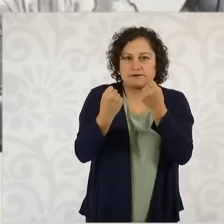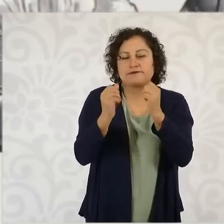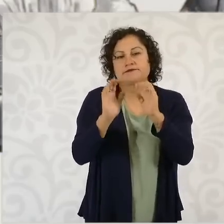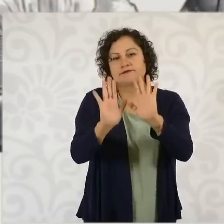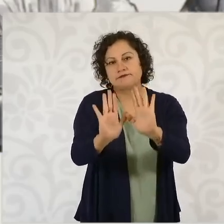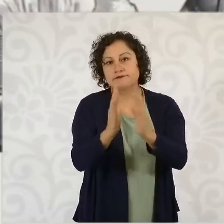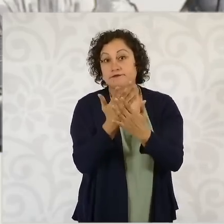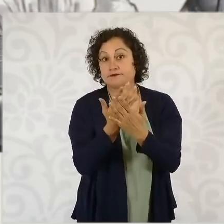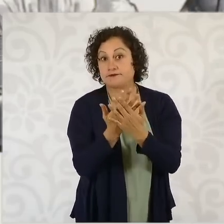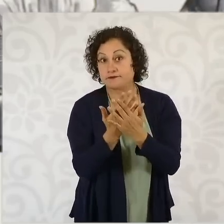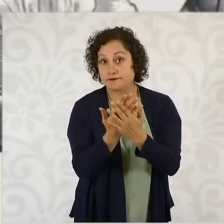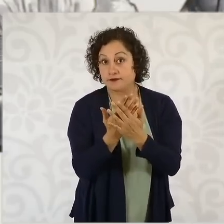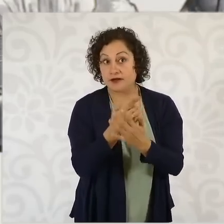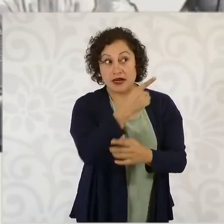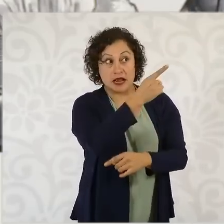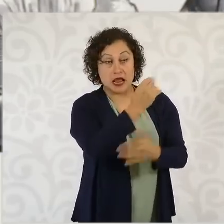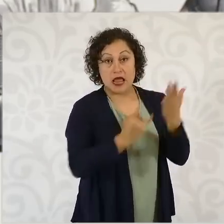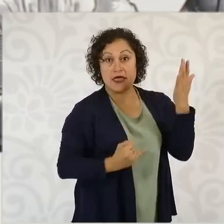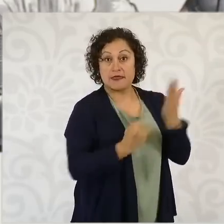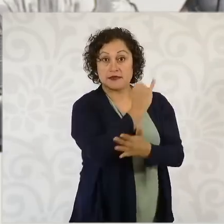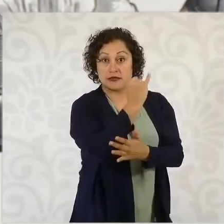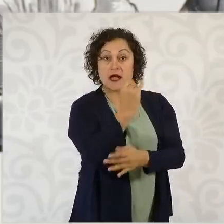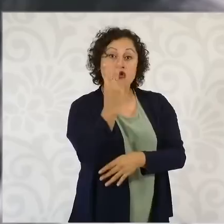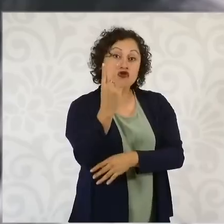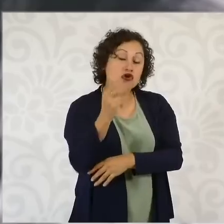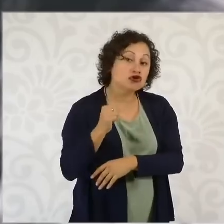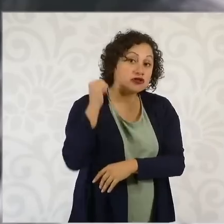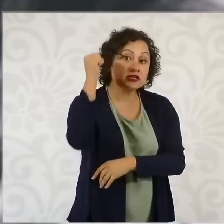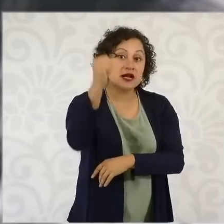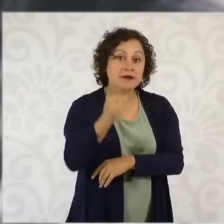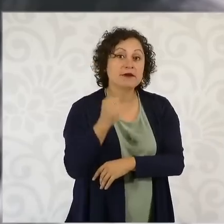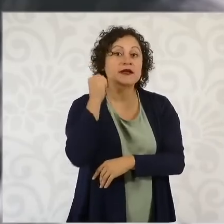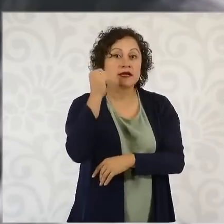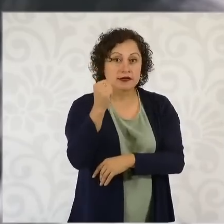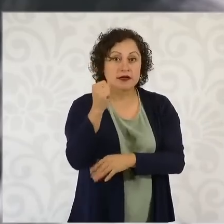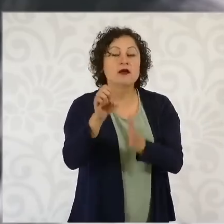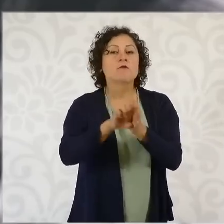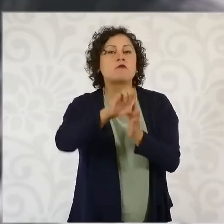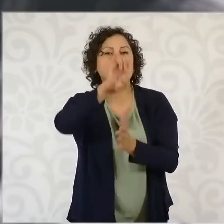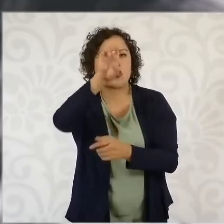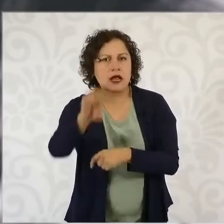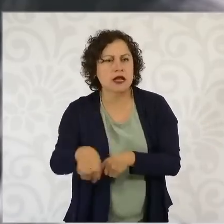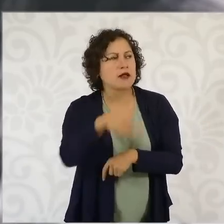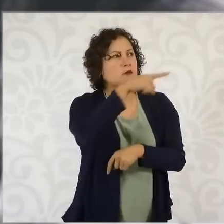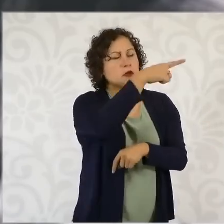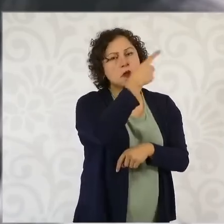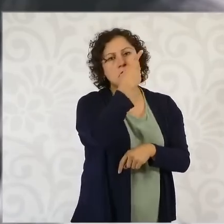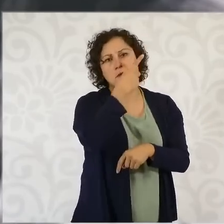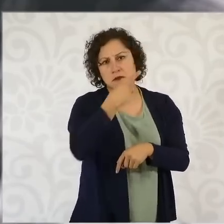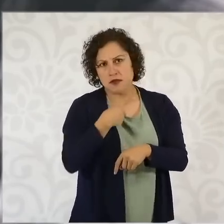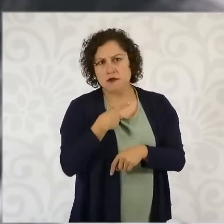solo sea si tú me pones aranceles yo te pongo de reciprocidad porque México prácticamente no tiene